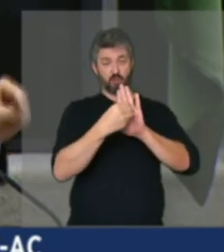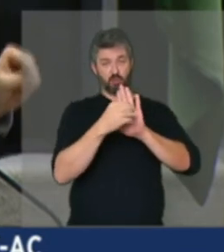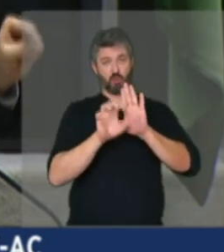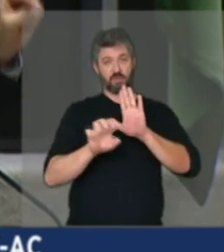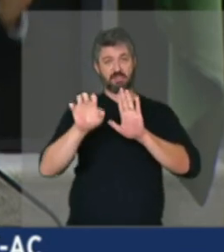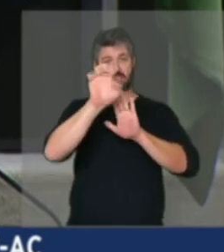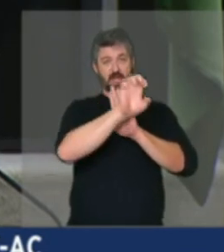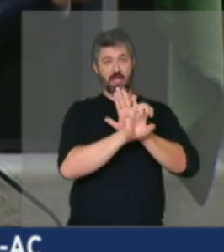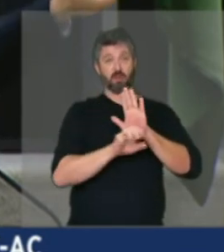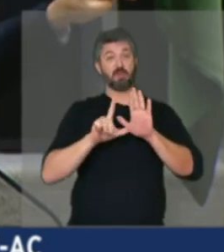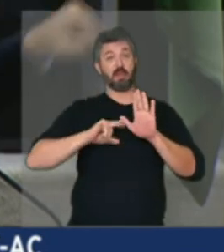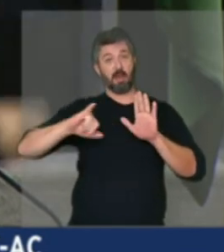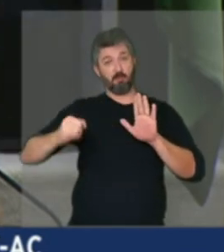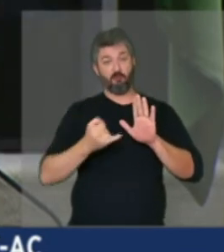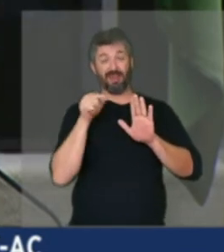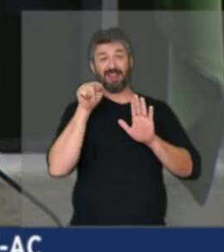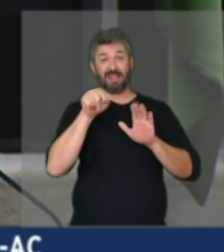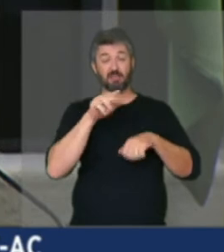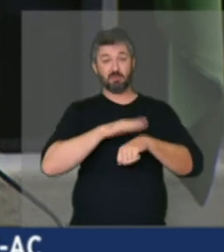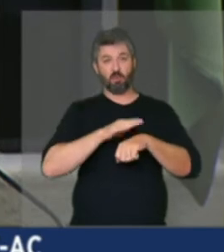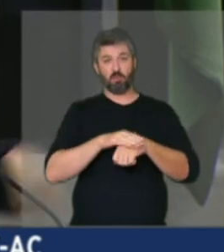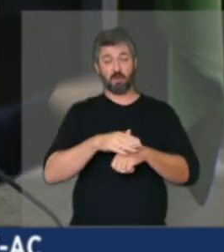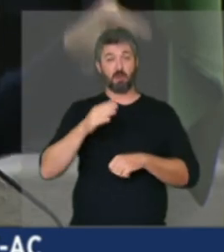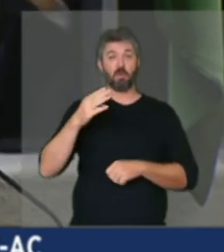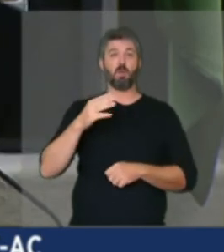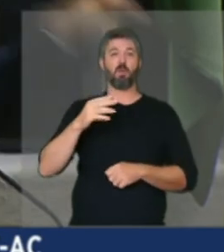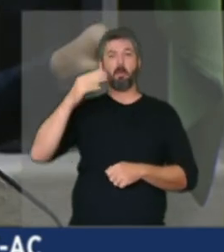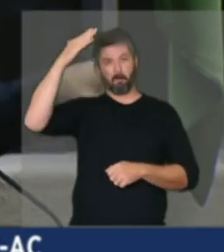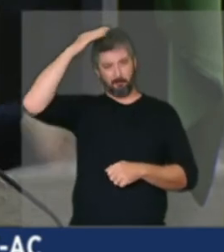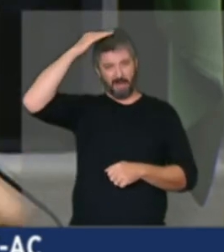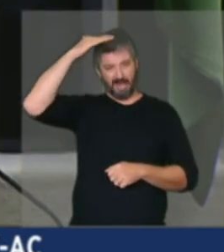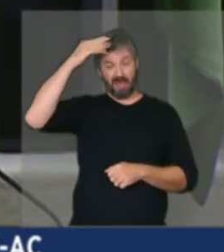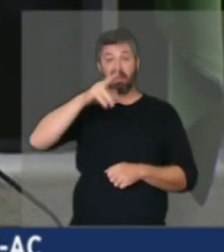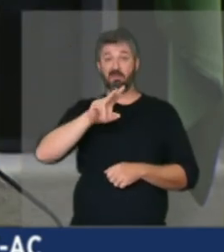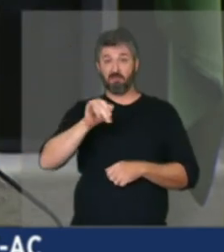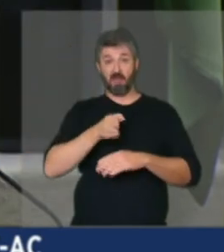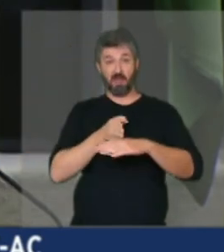ONTEM O PARÁ ANUNCIOU QUE VAI ENTRAR NESSE, NESSA... NESSE MECANISMO, ESPERO QUE O